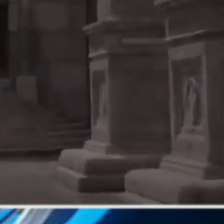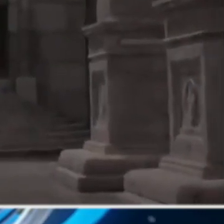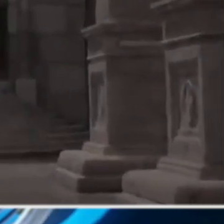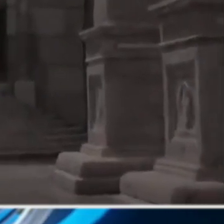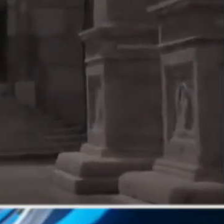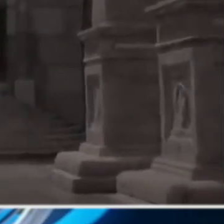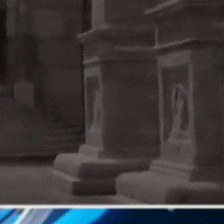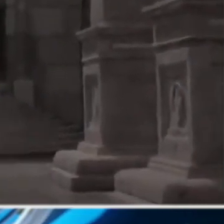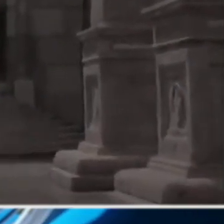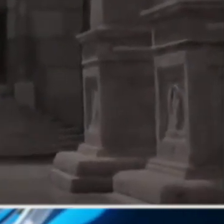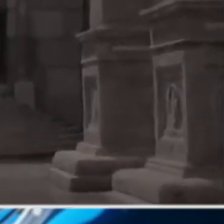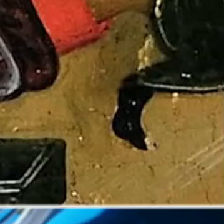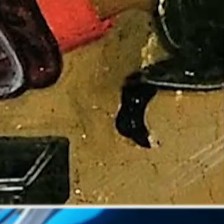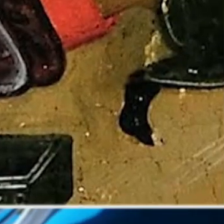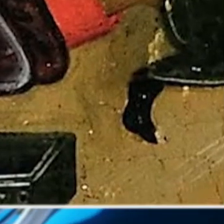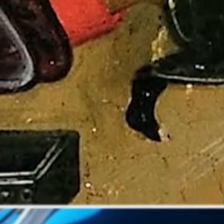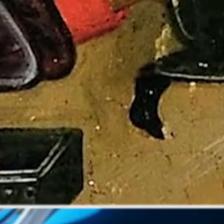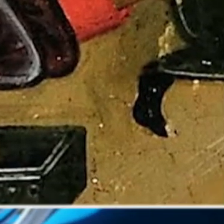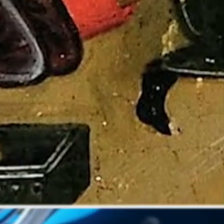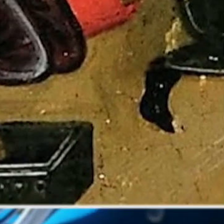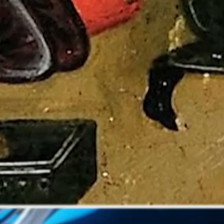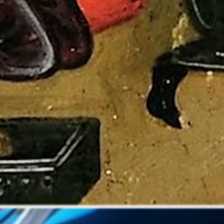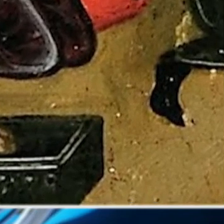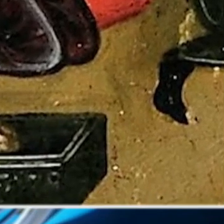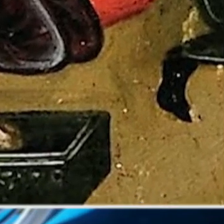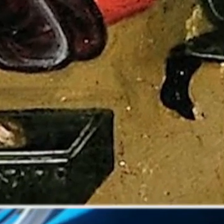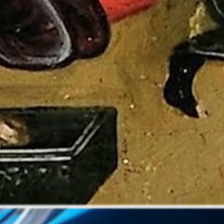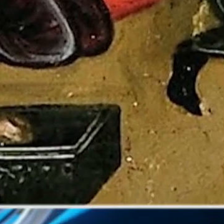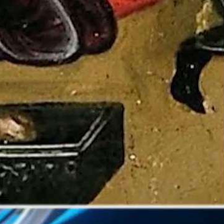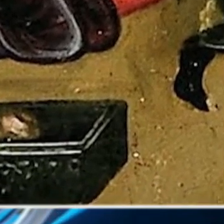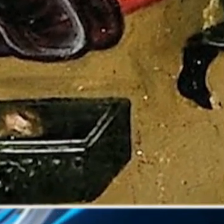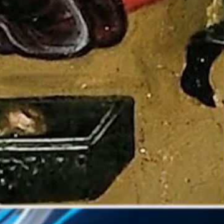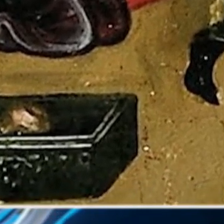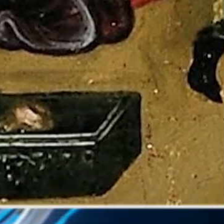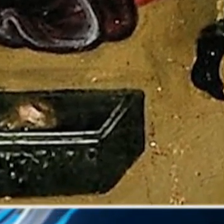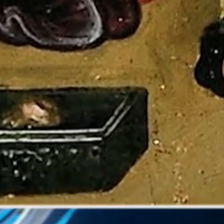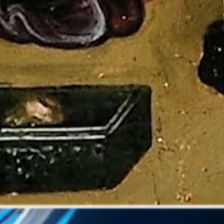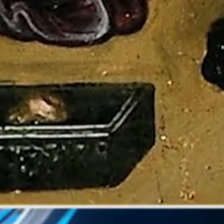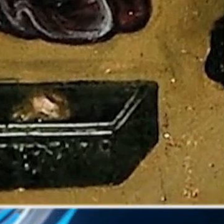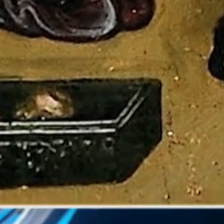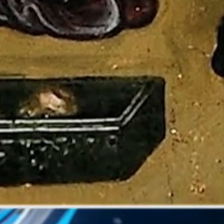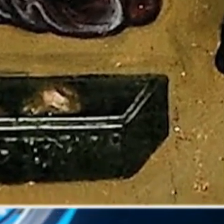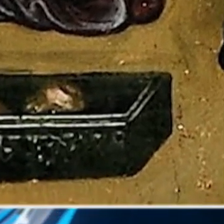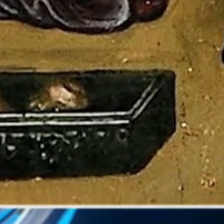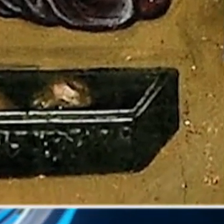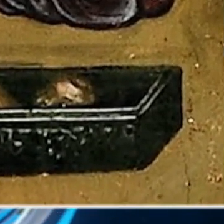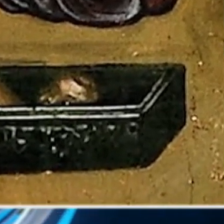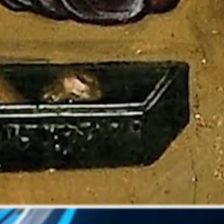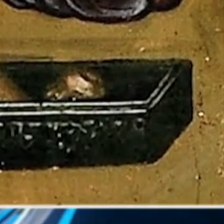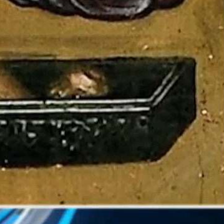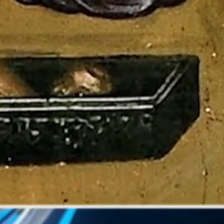вошли во Святой Град и явились многим Сотник же и те которые с ним стерегли Иисуса в виде